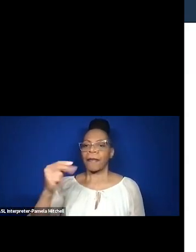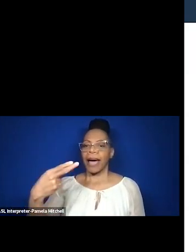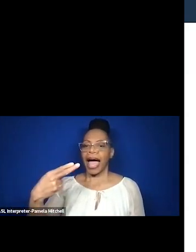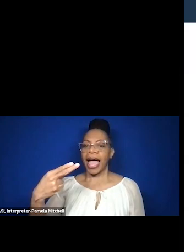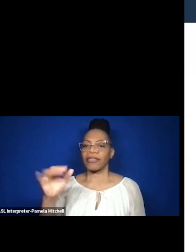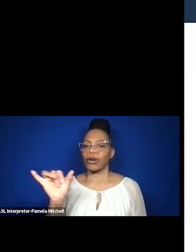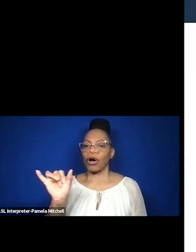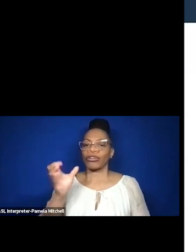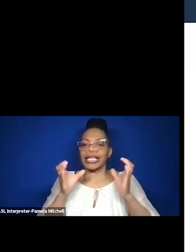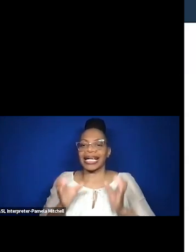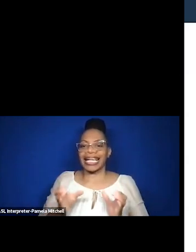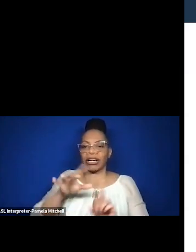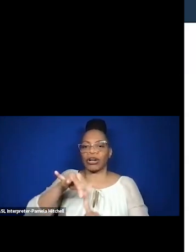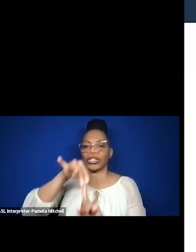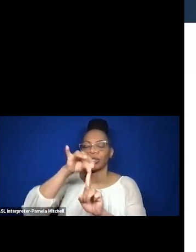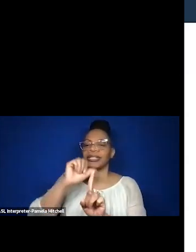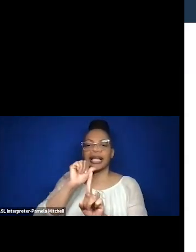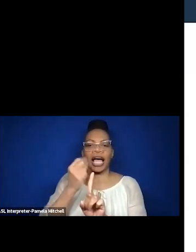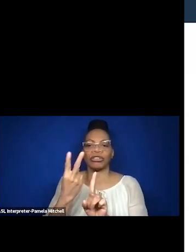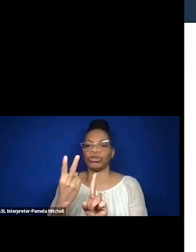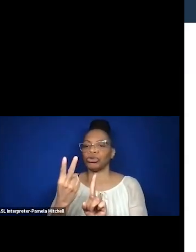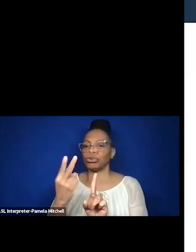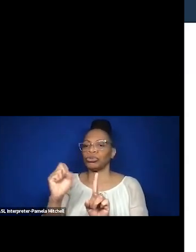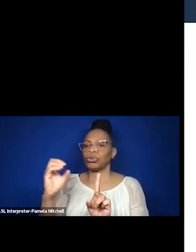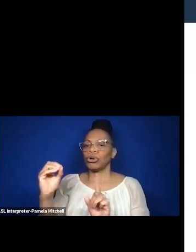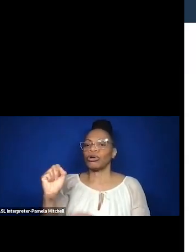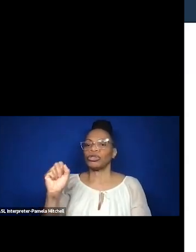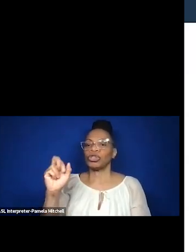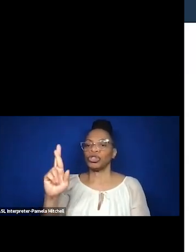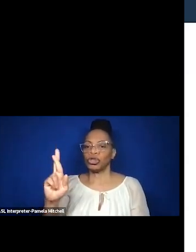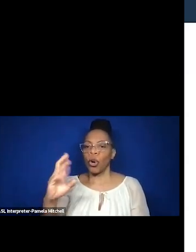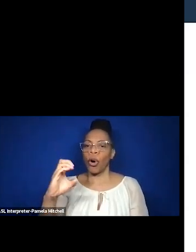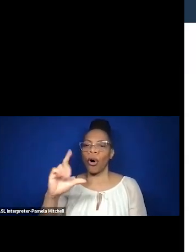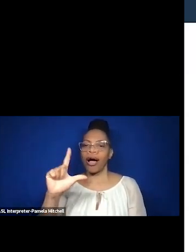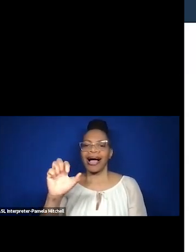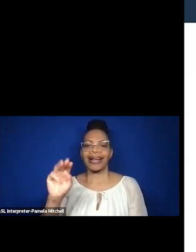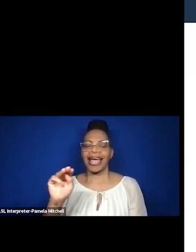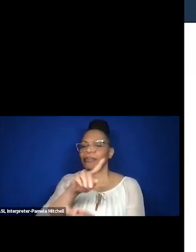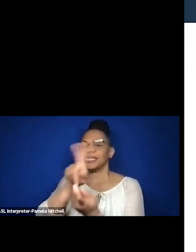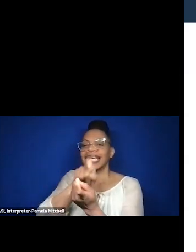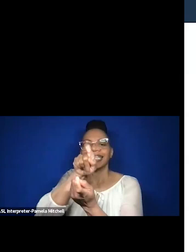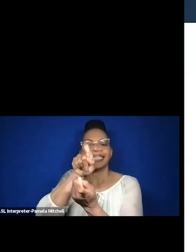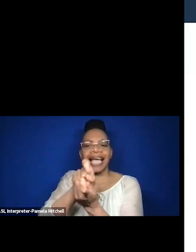ningún plan de SOAR mío es exactamente igual cada vez que se completa.